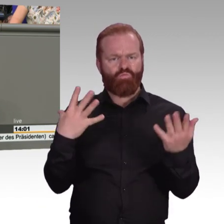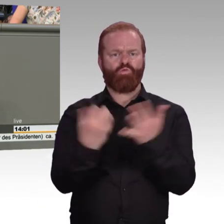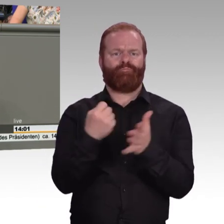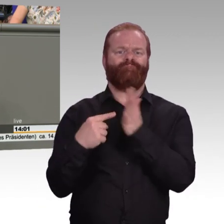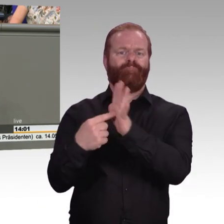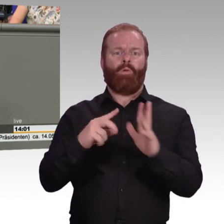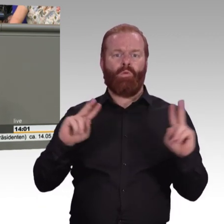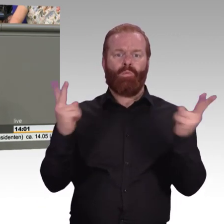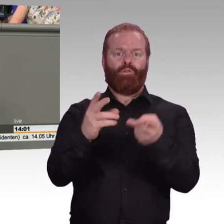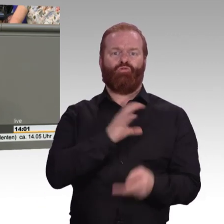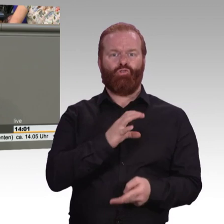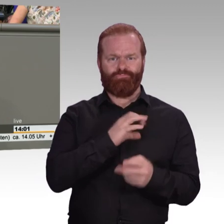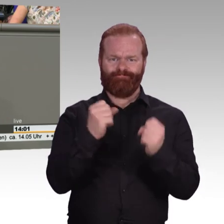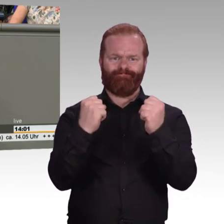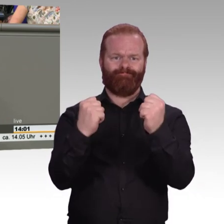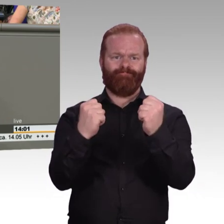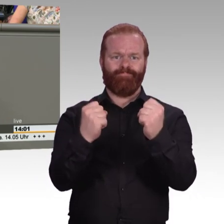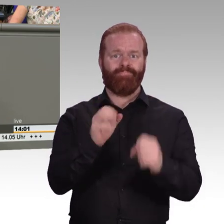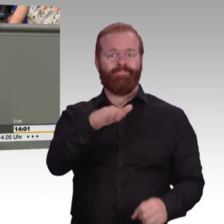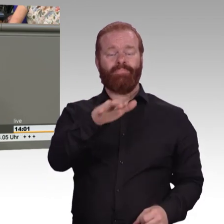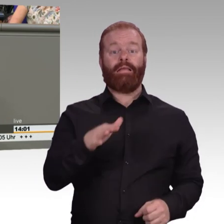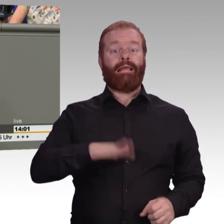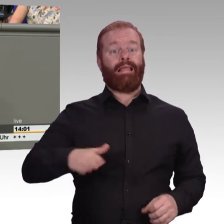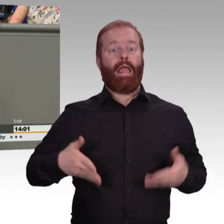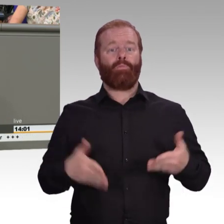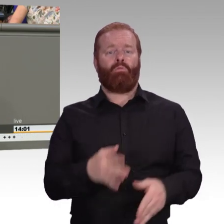Ein eigenständiges Grundrecht für Kinder und Jugendliche